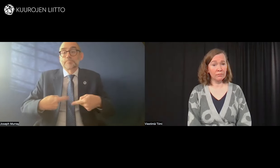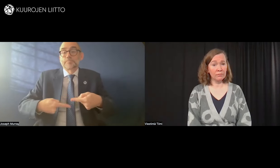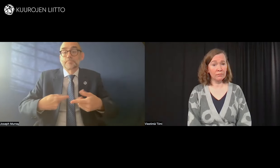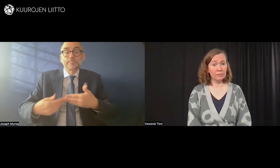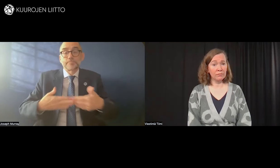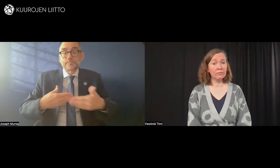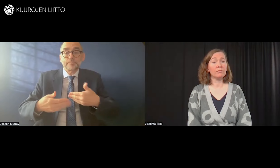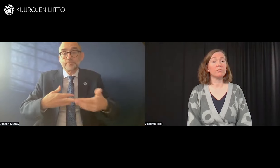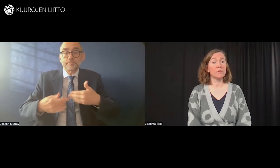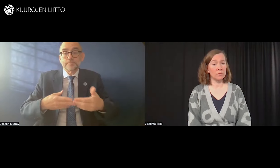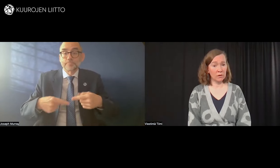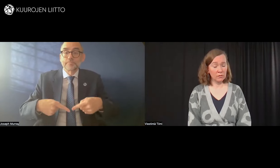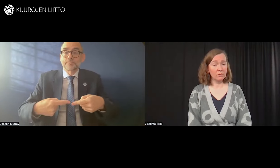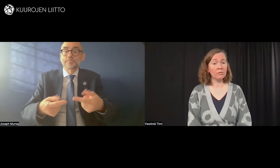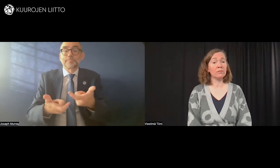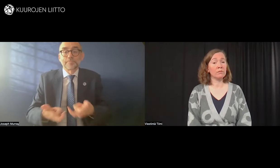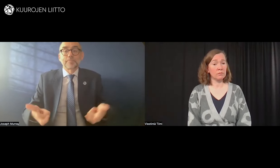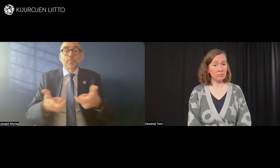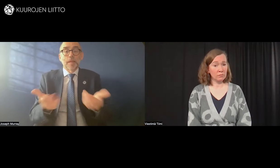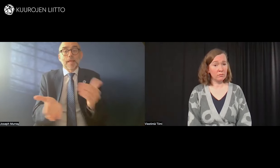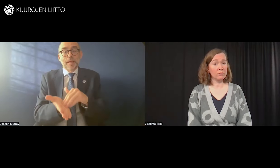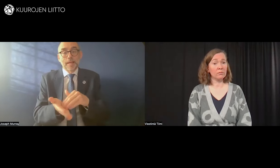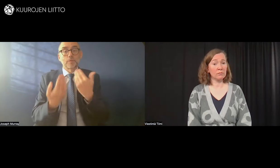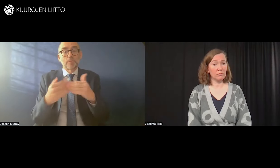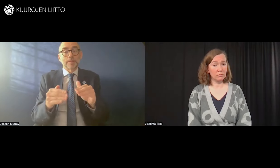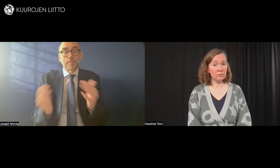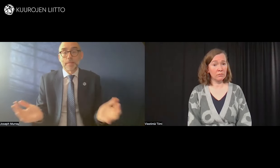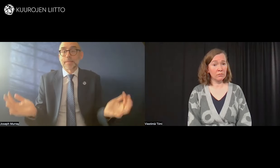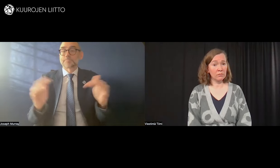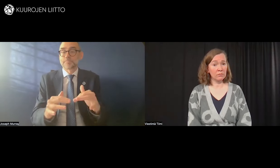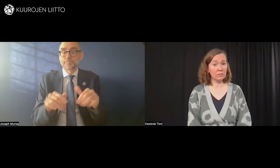WFD otti siis tämän tehtävän vastaan, ja ylimääräinen yleiskokous pidetään.